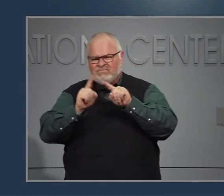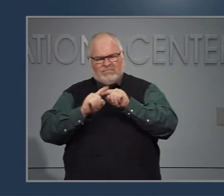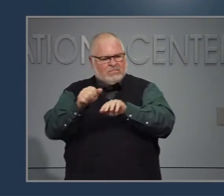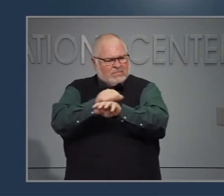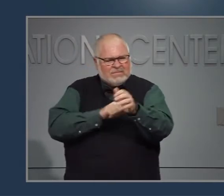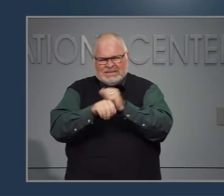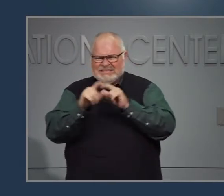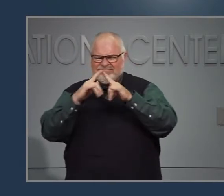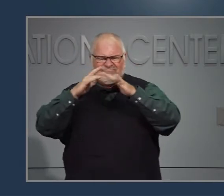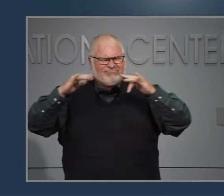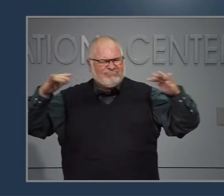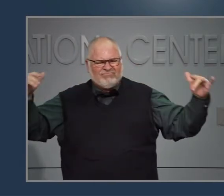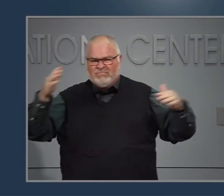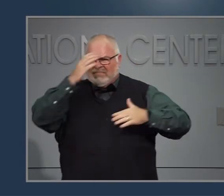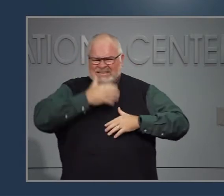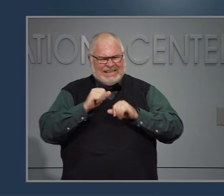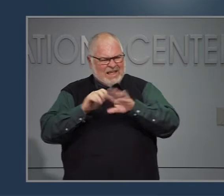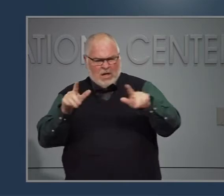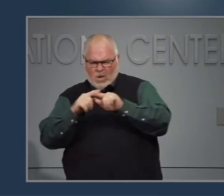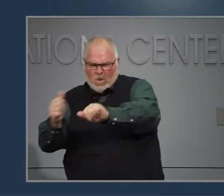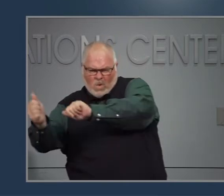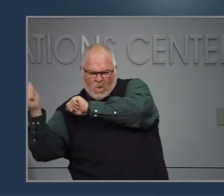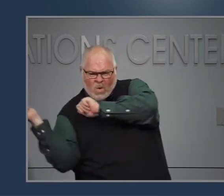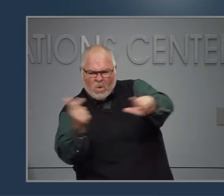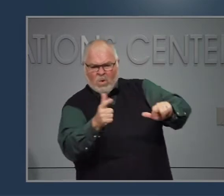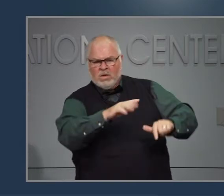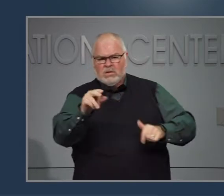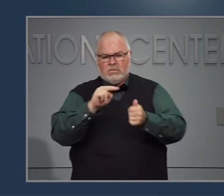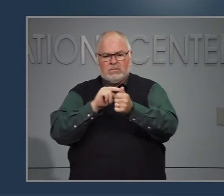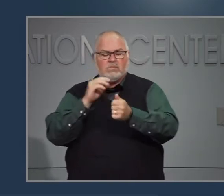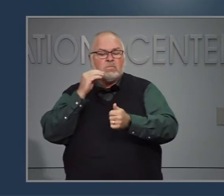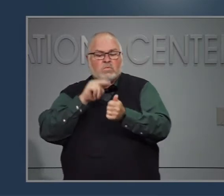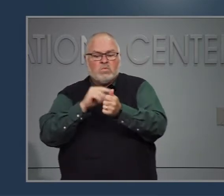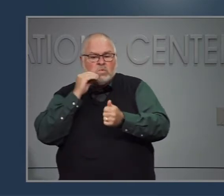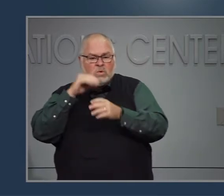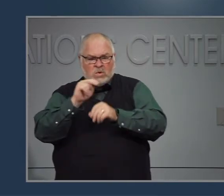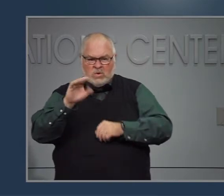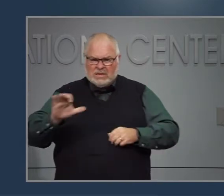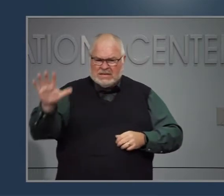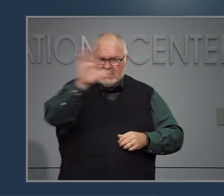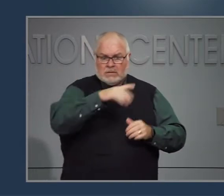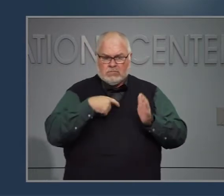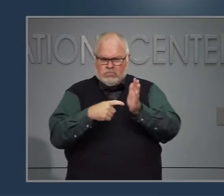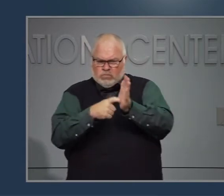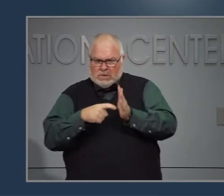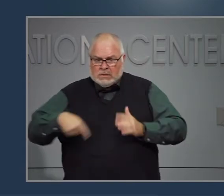asilos del Estado. También hemos exigido que personal use cubrebocas. Hemos aumentado la